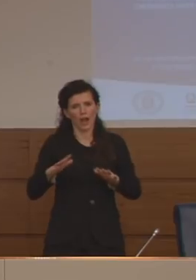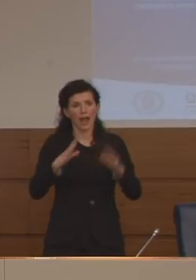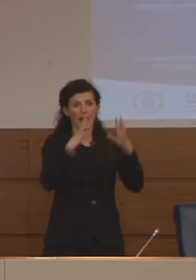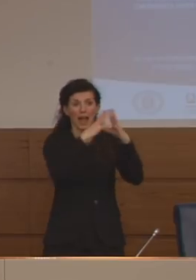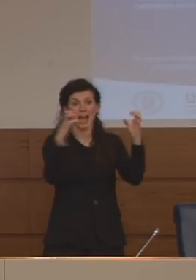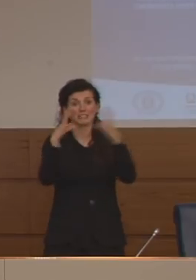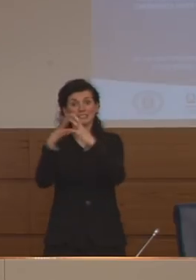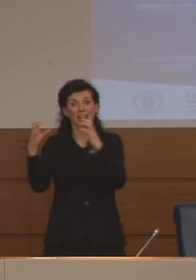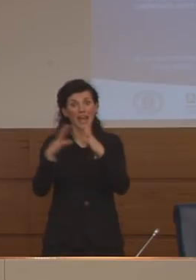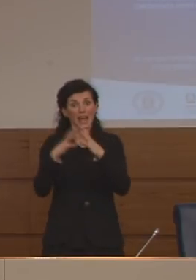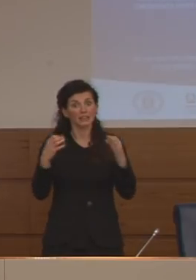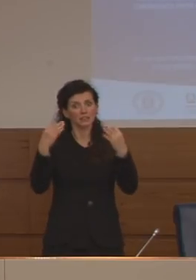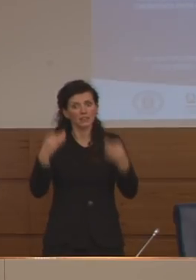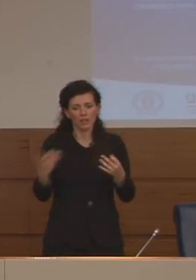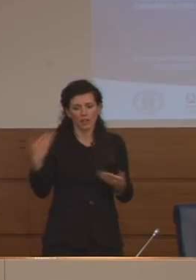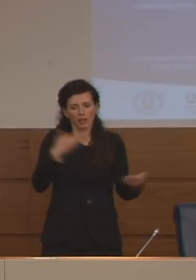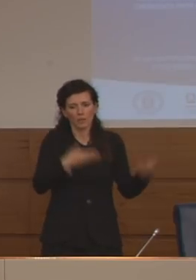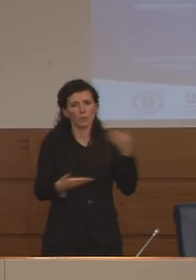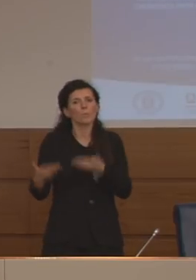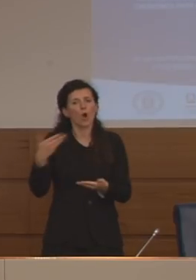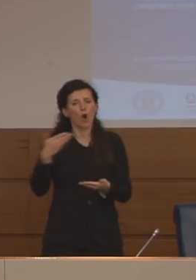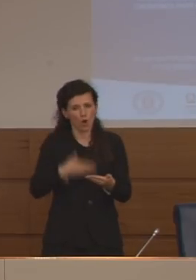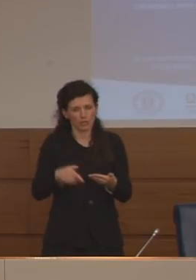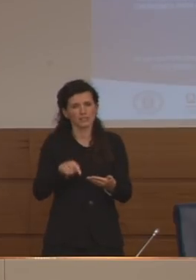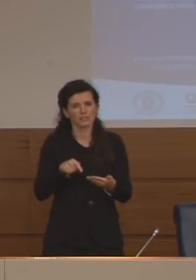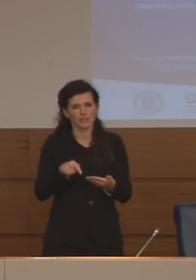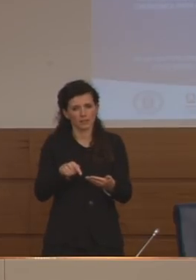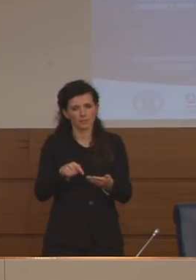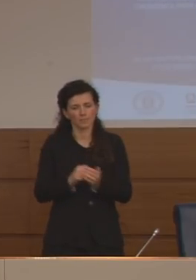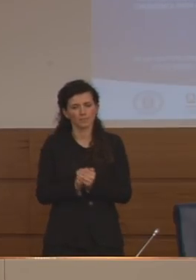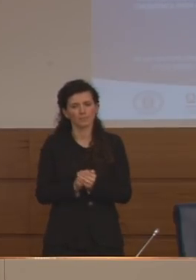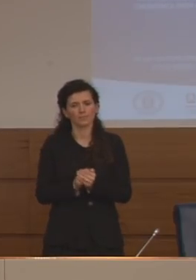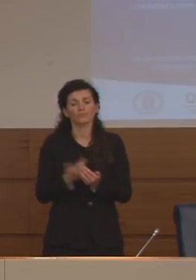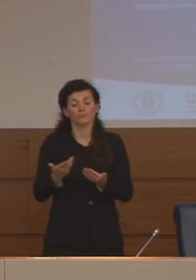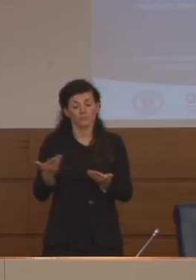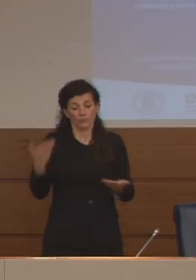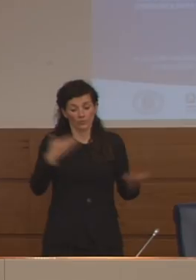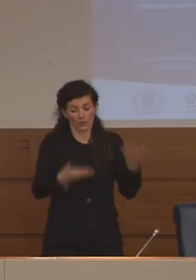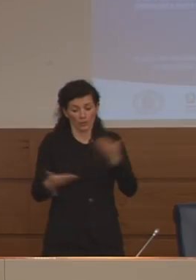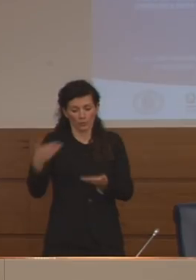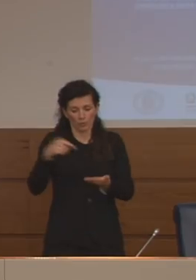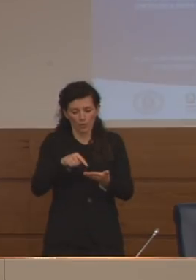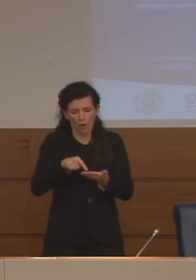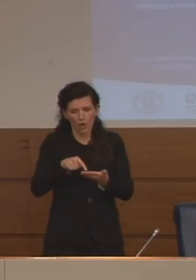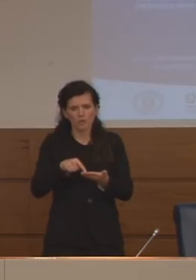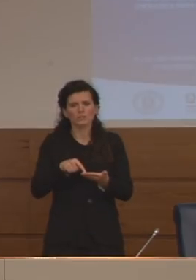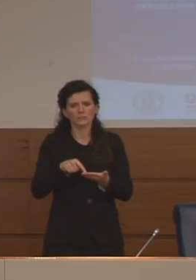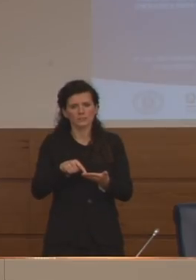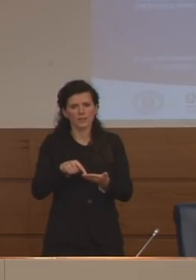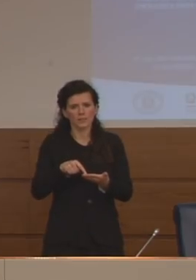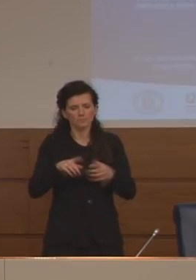fatto una domanda per avviare una riconversione produttiva, per produrre